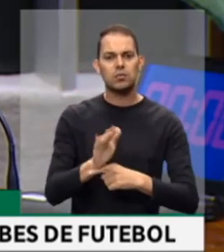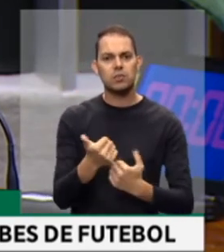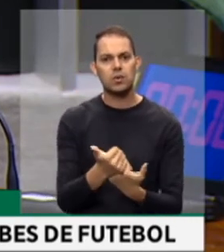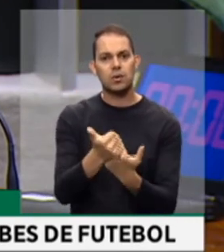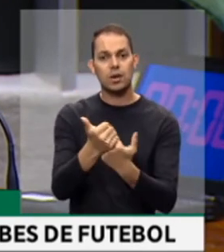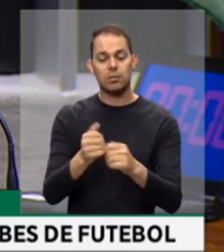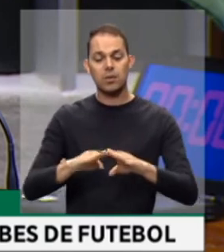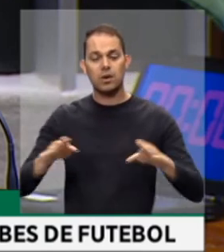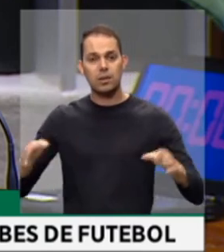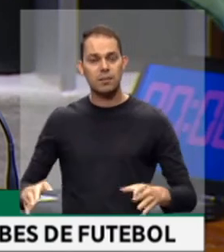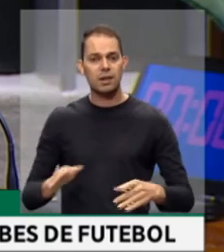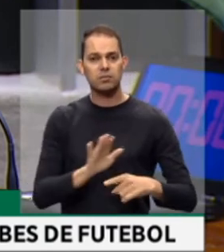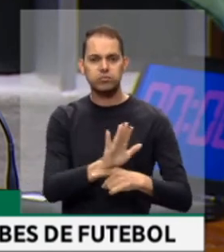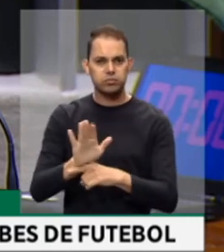DA SEGURANÇA, DO CAFEZINHO,